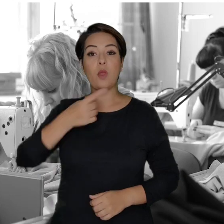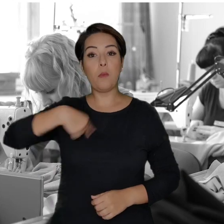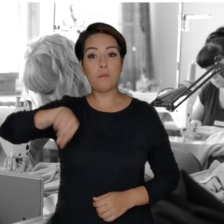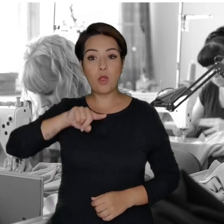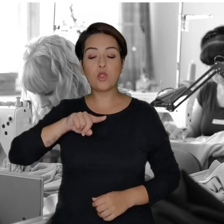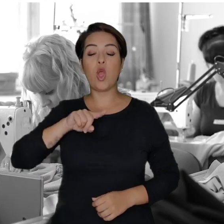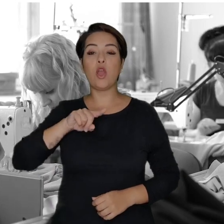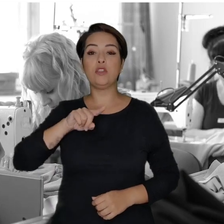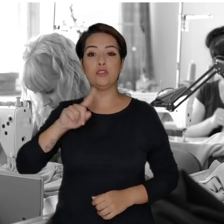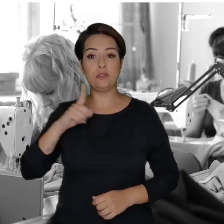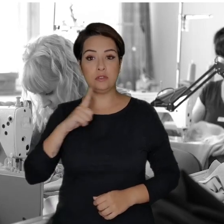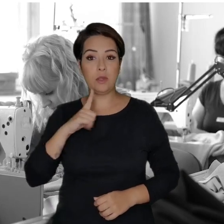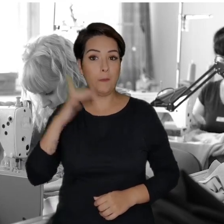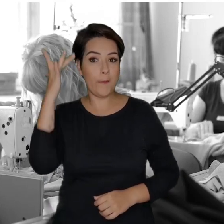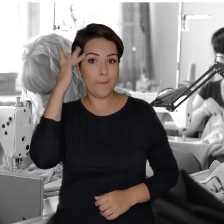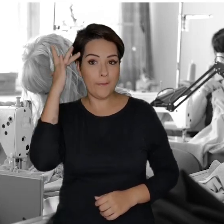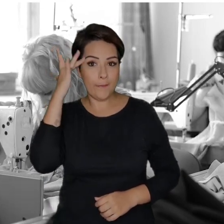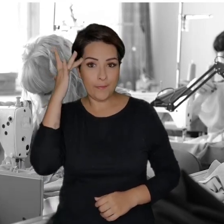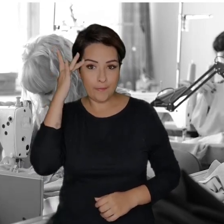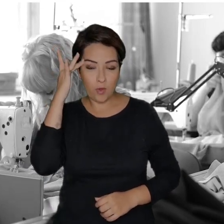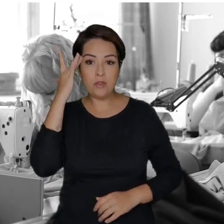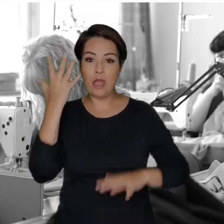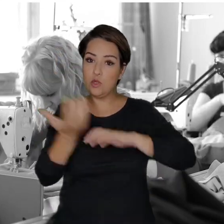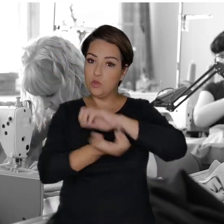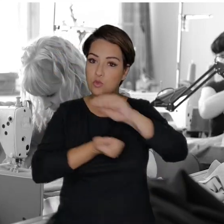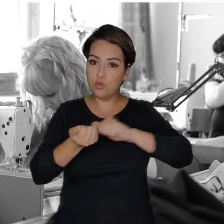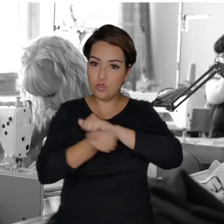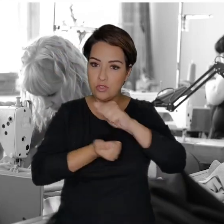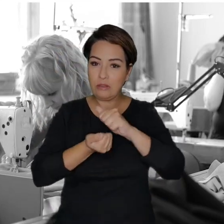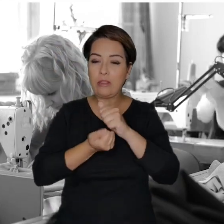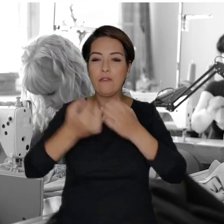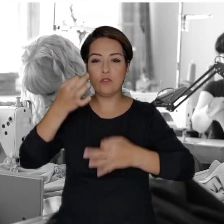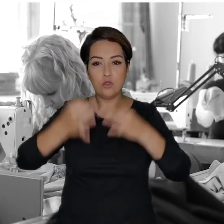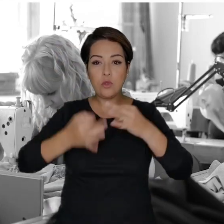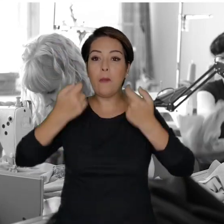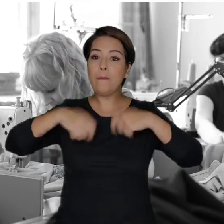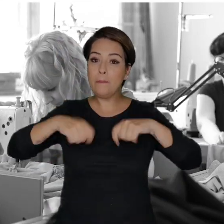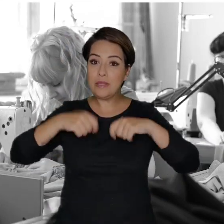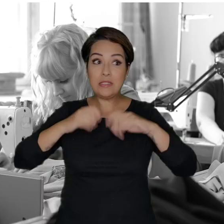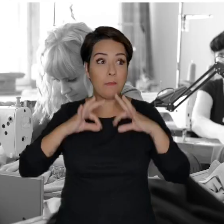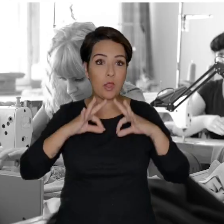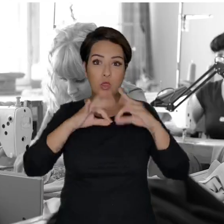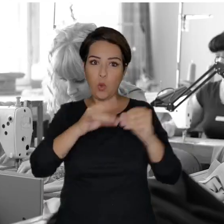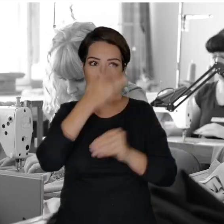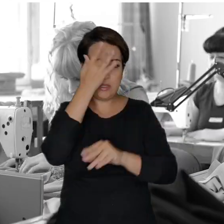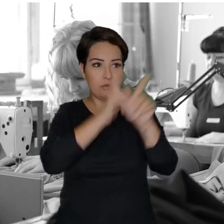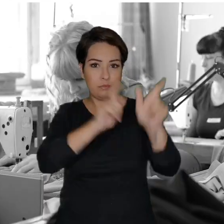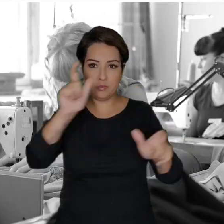Para a gente ter uma moda que seja mais sustentável, que seja mais justa, ela tem que ser justa para todo mundo.